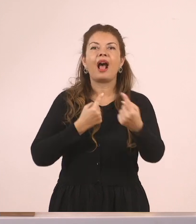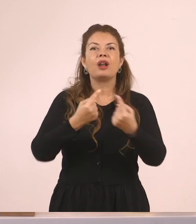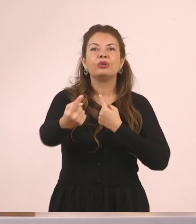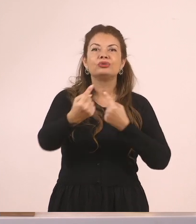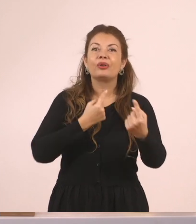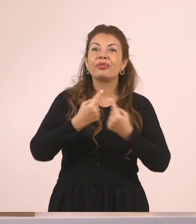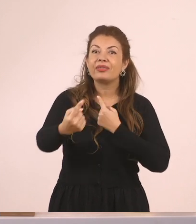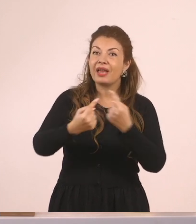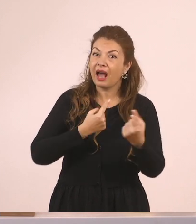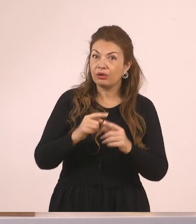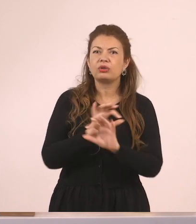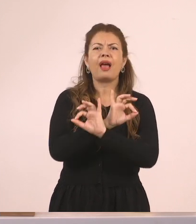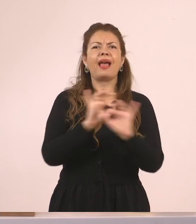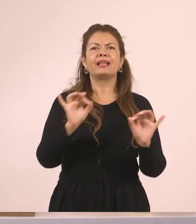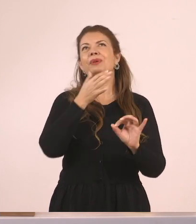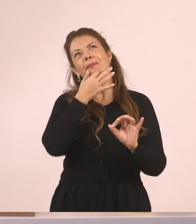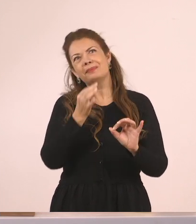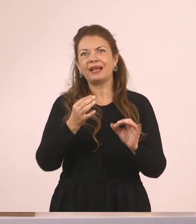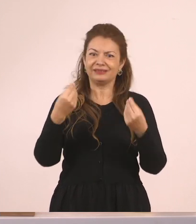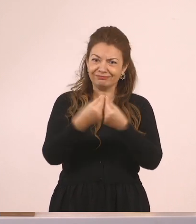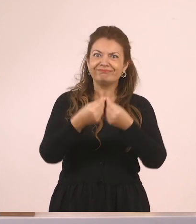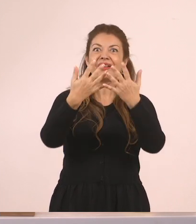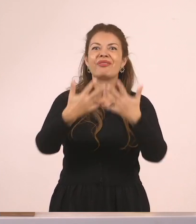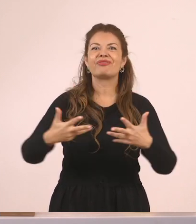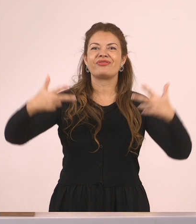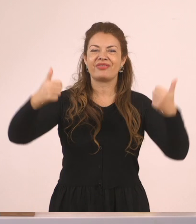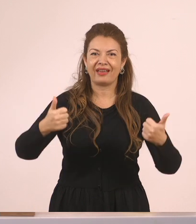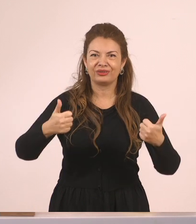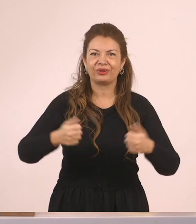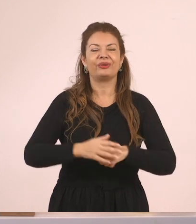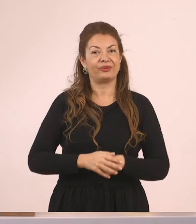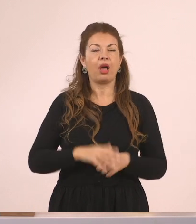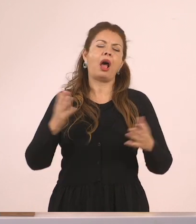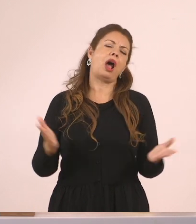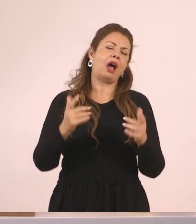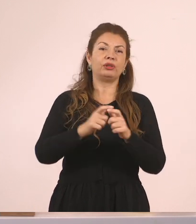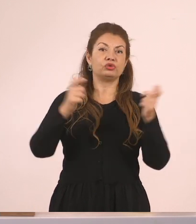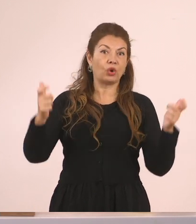Είναι έτοιμο για να το κάνουμε θεατρικό. Μπορούμε λοιπόν εμείς, αν ήμασταν στο σχολείο μας,